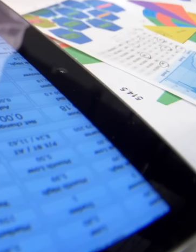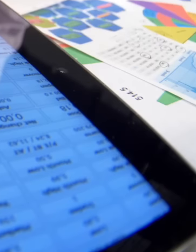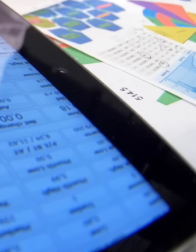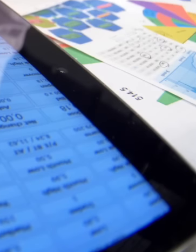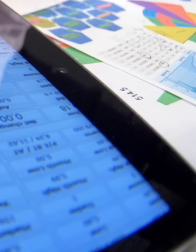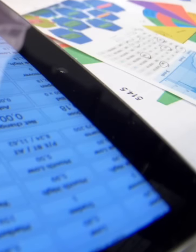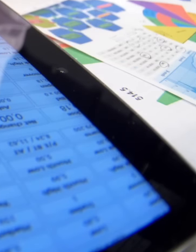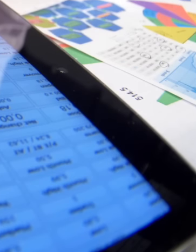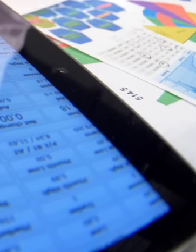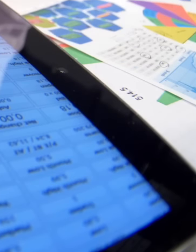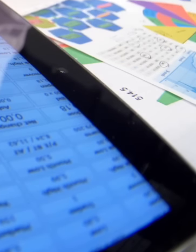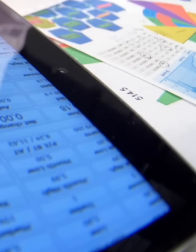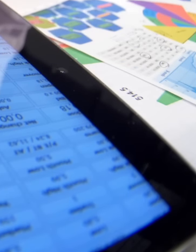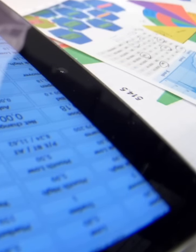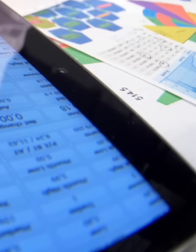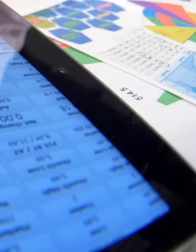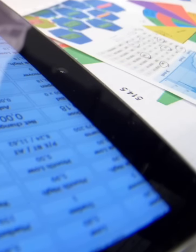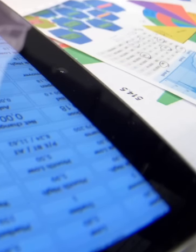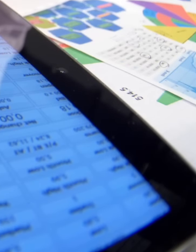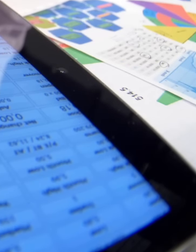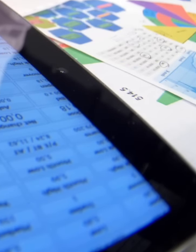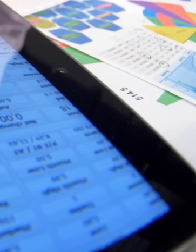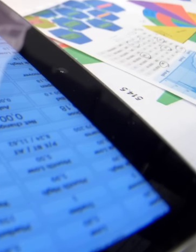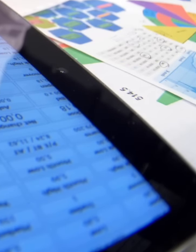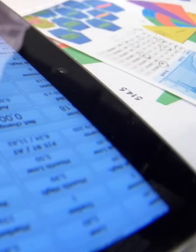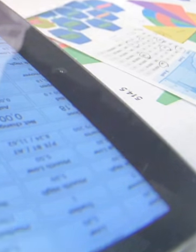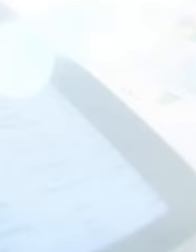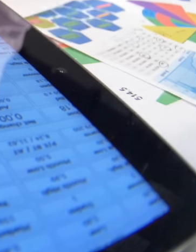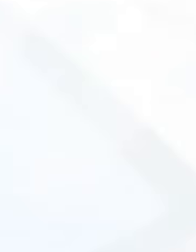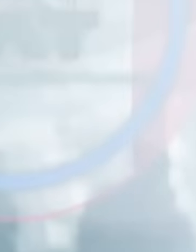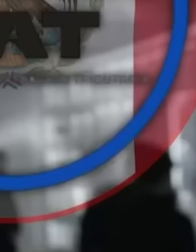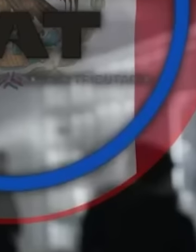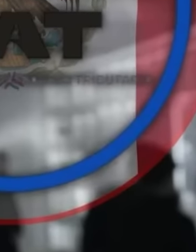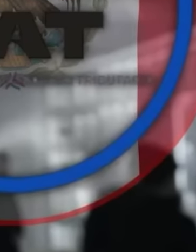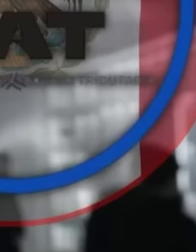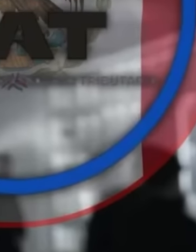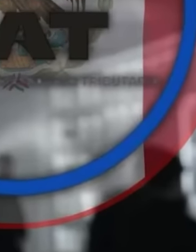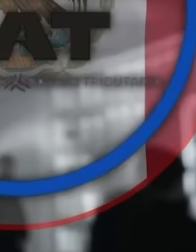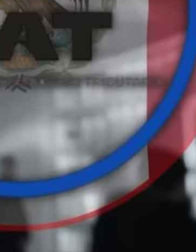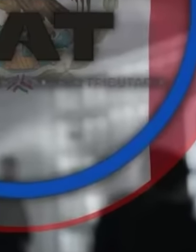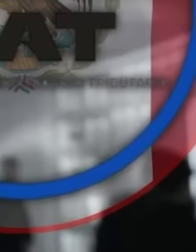sus actividades a otro país del continente si no se resuelve favorablemente un conflicto con